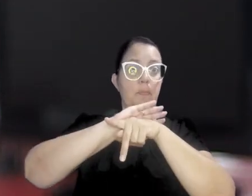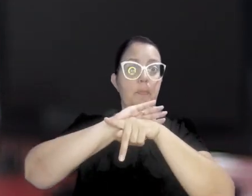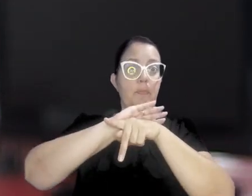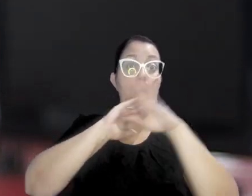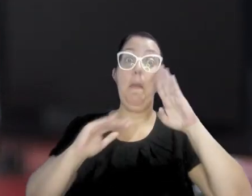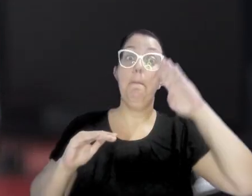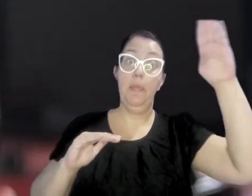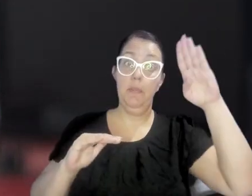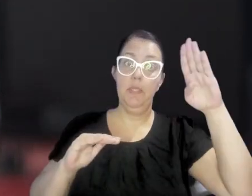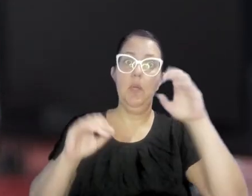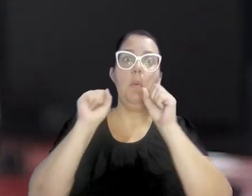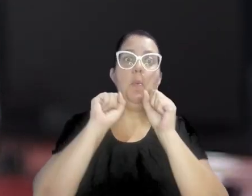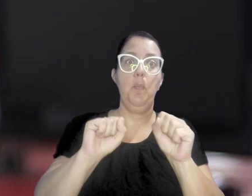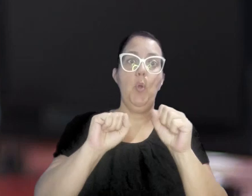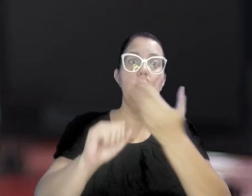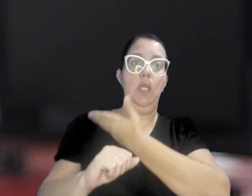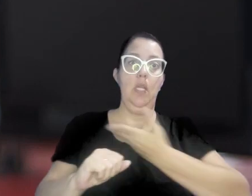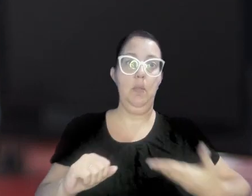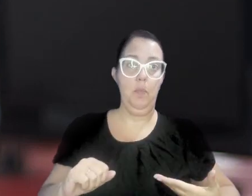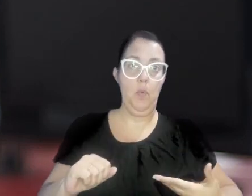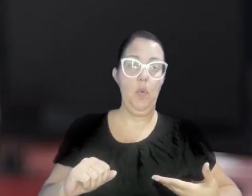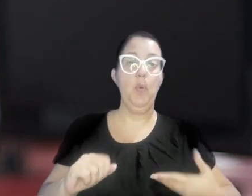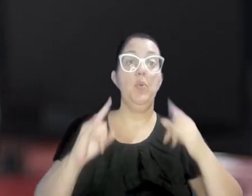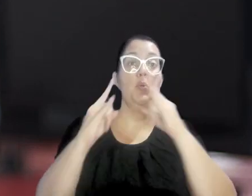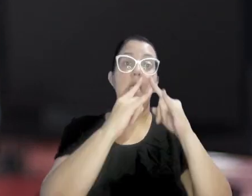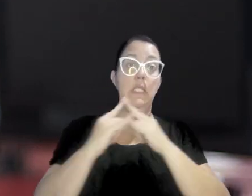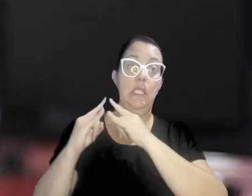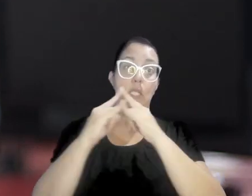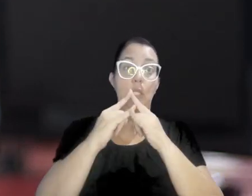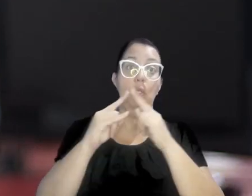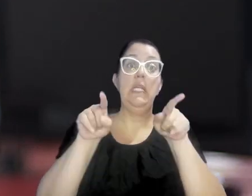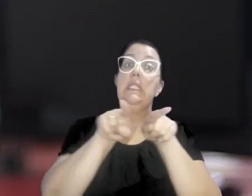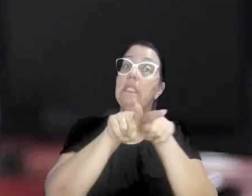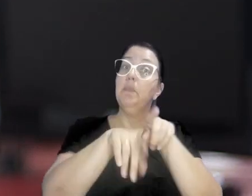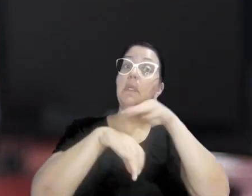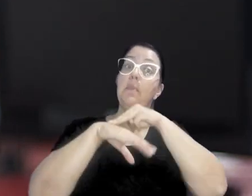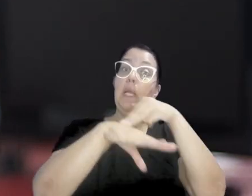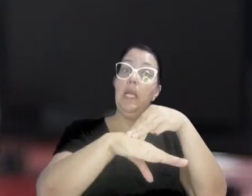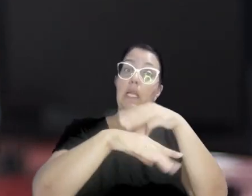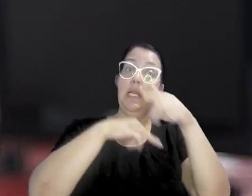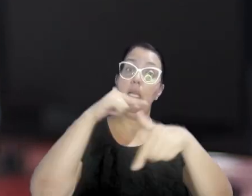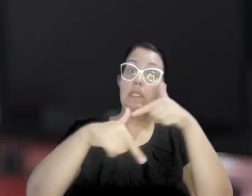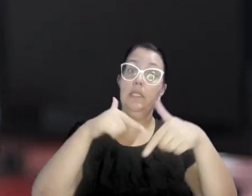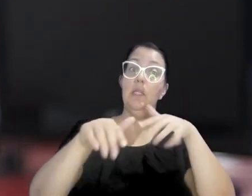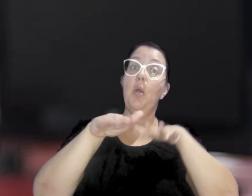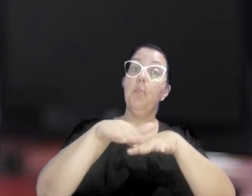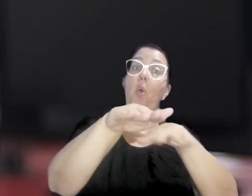principalmente do poder público, das instituições e também do mercado, aos movimentos sociais...